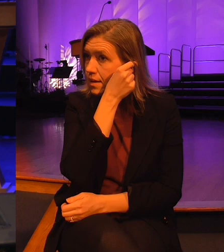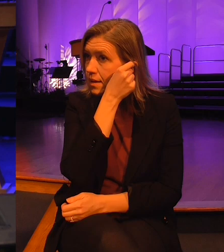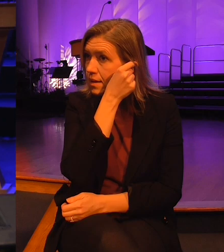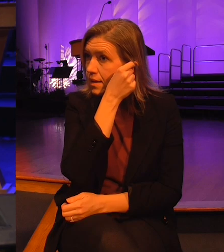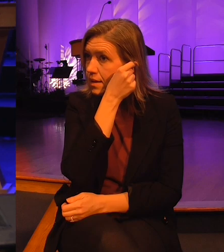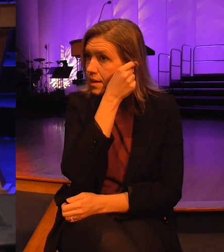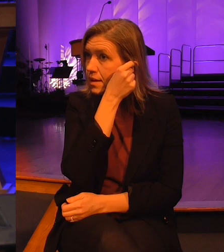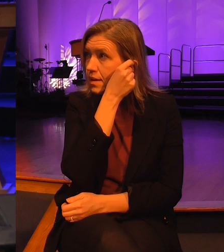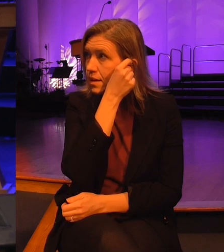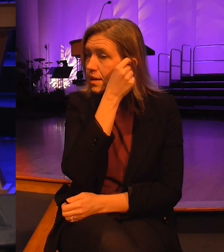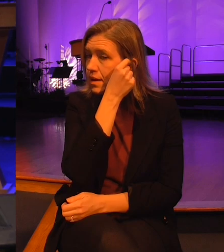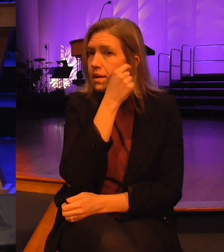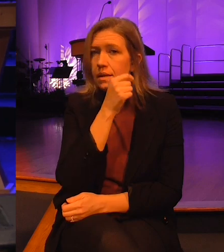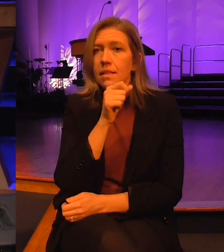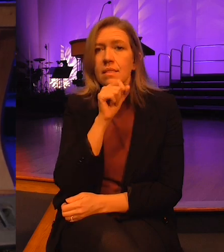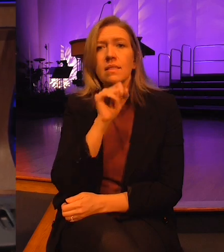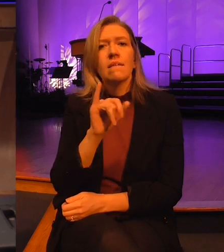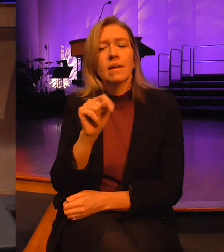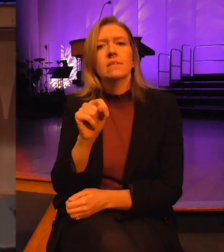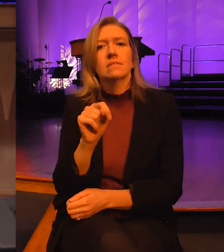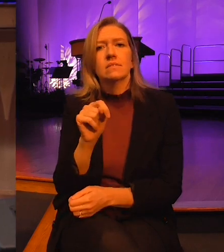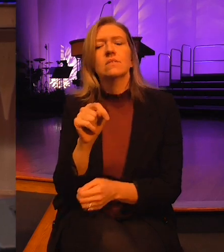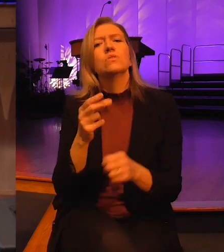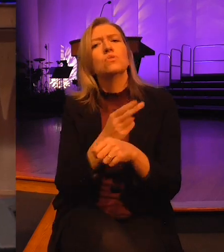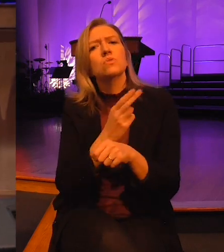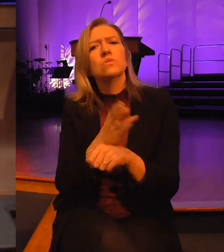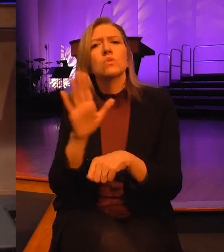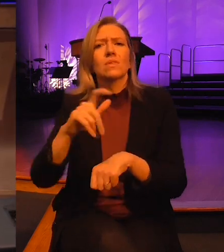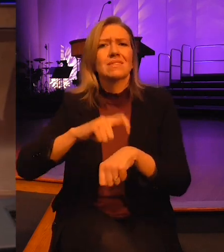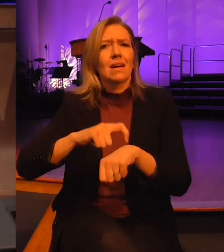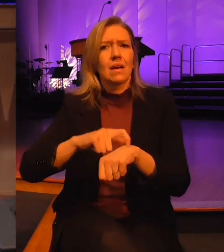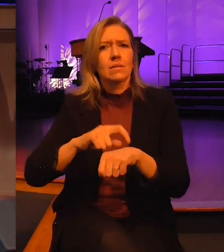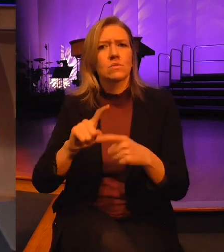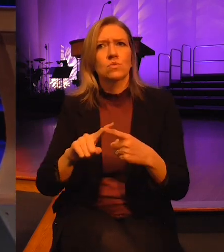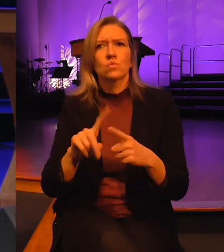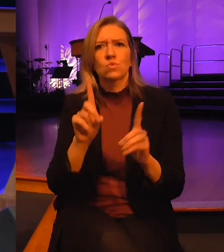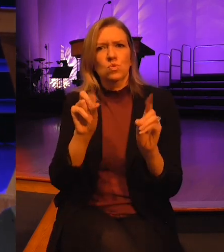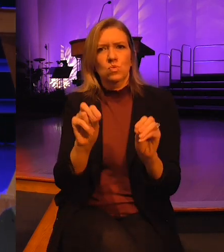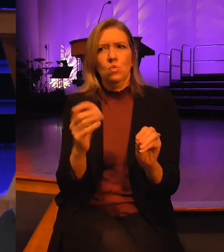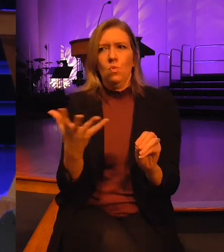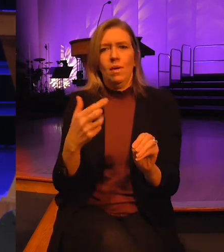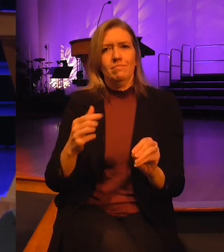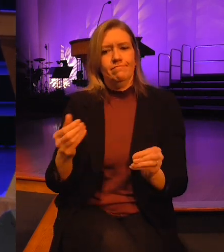Me encanta que estés usando tu tiempo para hacer lo que te trae alegría maravillosas excelentes respuestas para todos